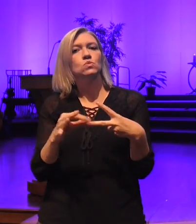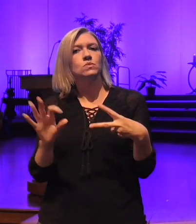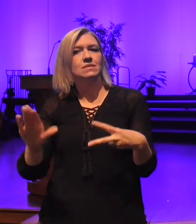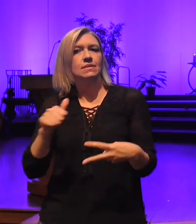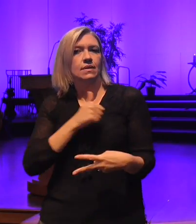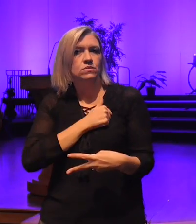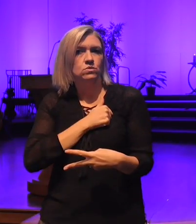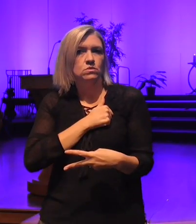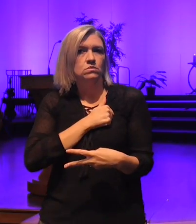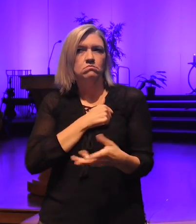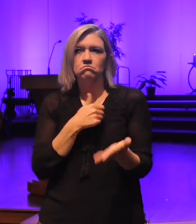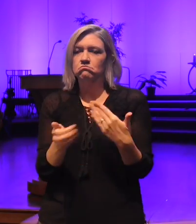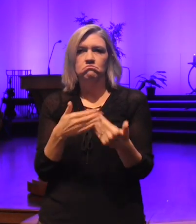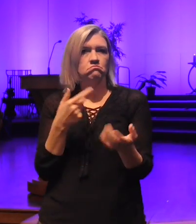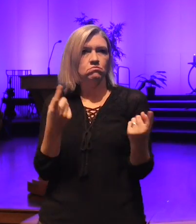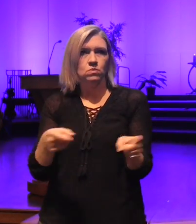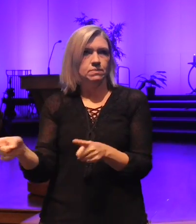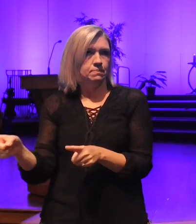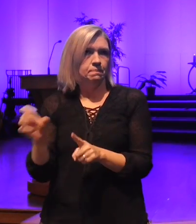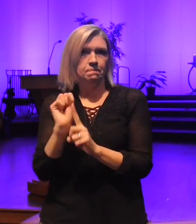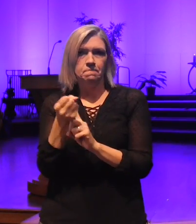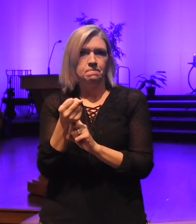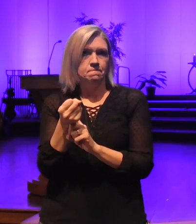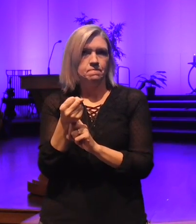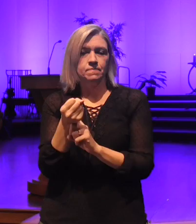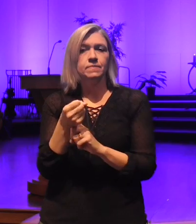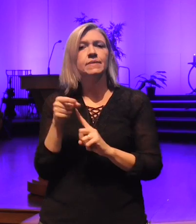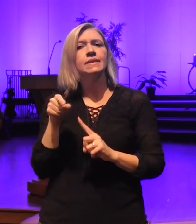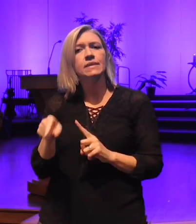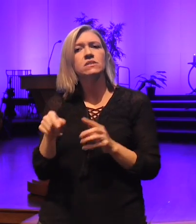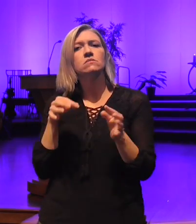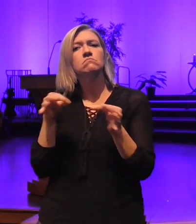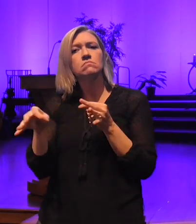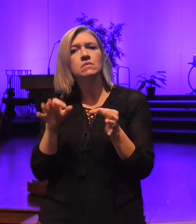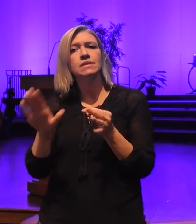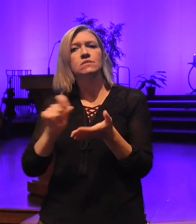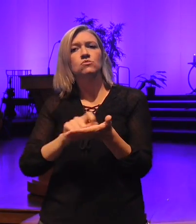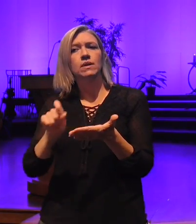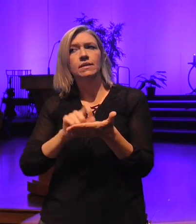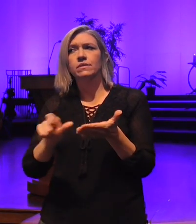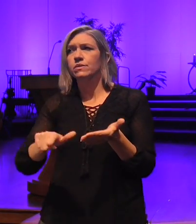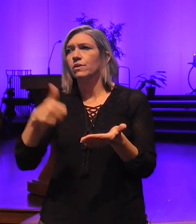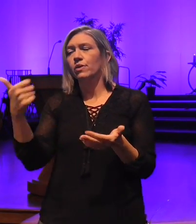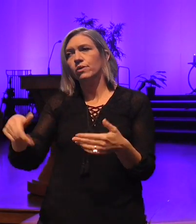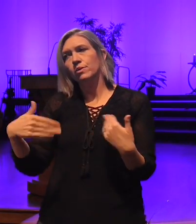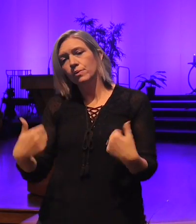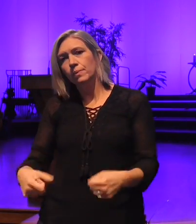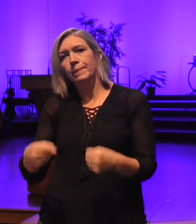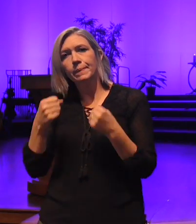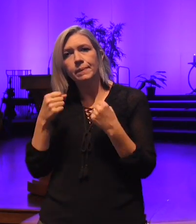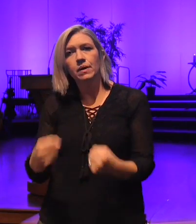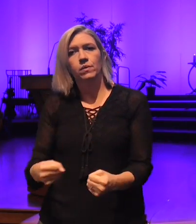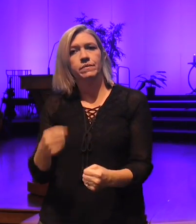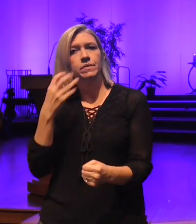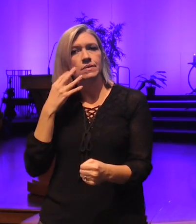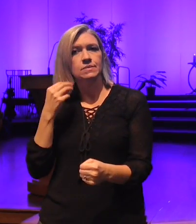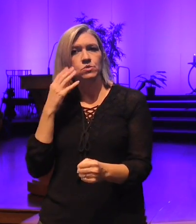las circunstancias que comparte en sus escritos, otra experiencia muy poderosa en su vida en